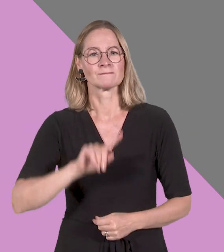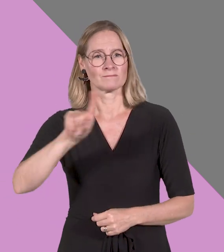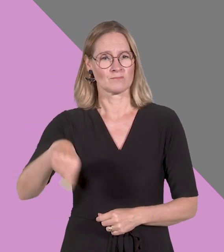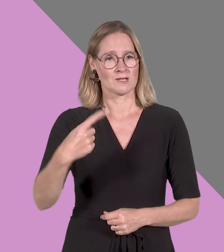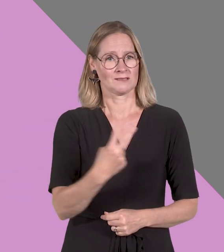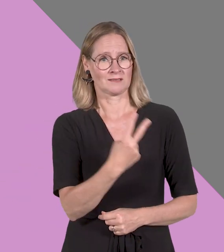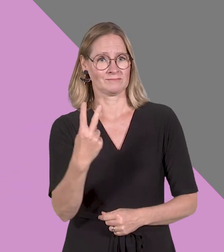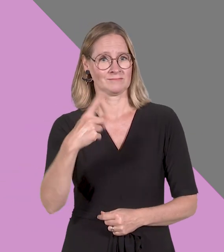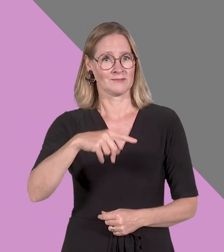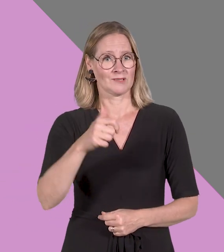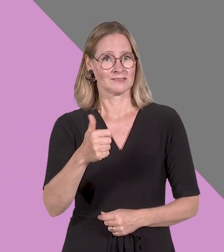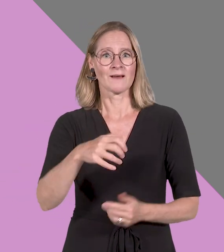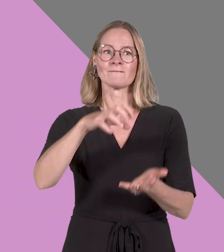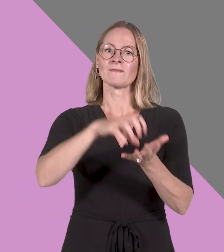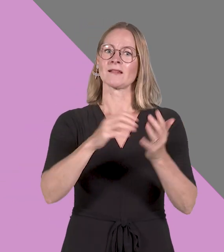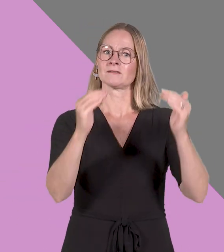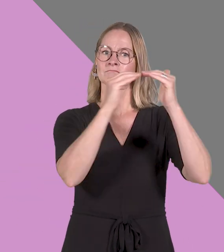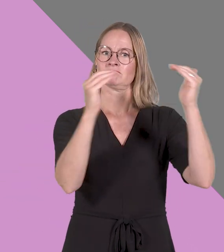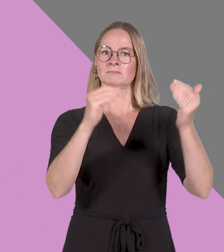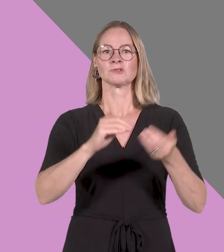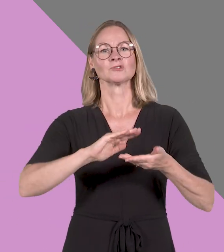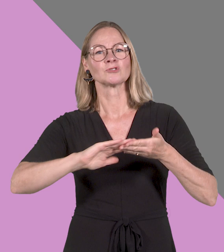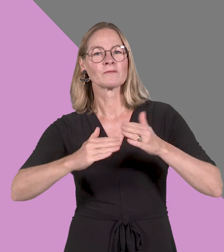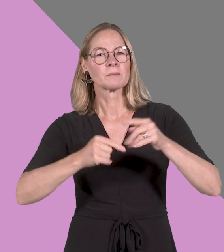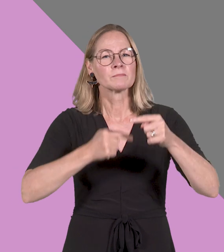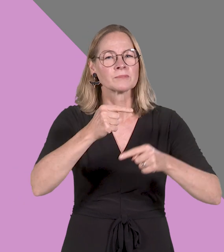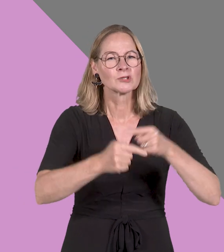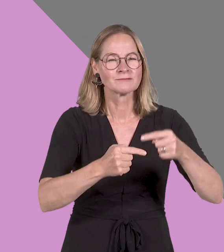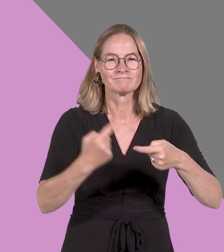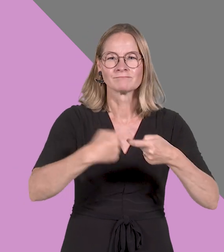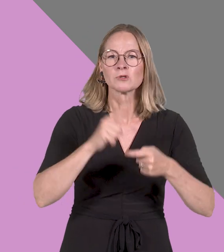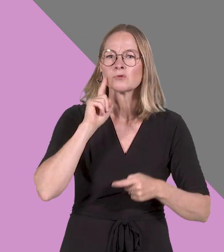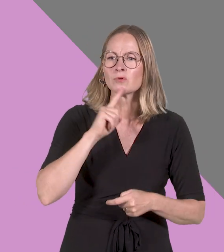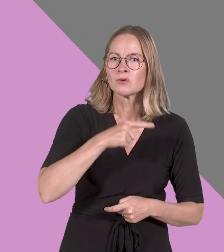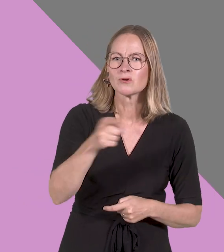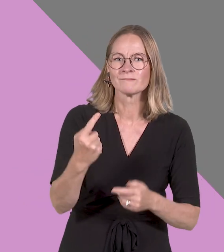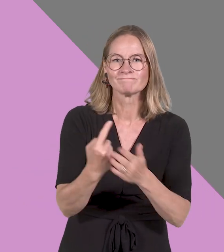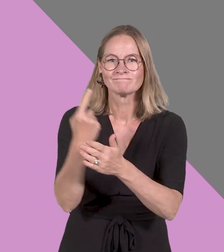Marinin hallitusohjelma sitoutui vuonna 2019 käynnistämään -